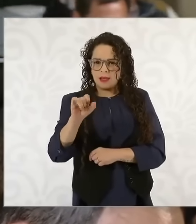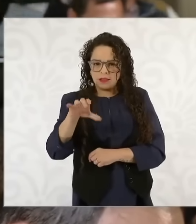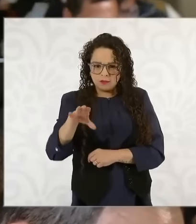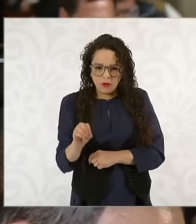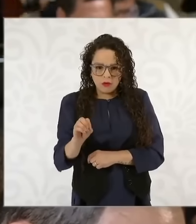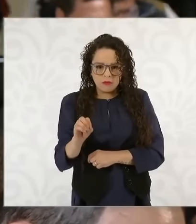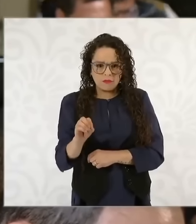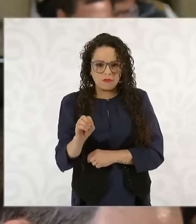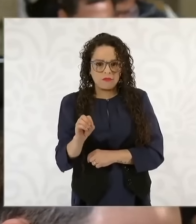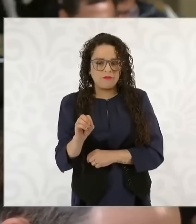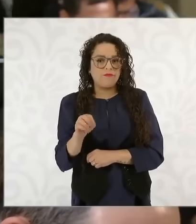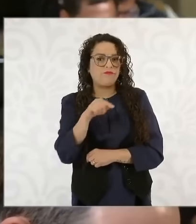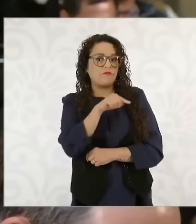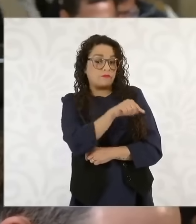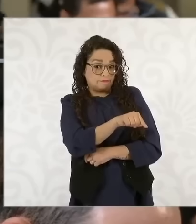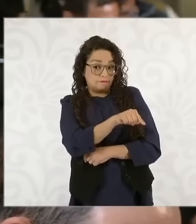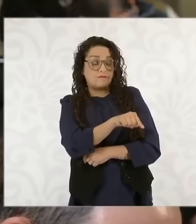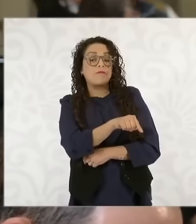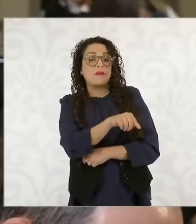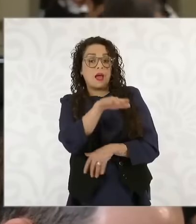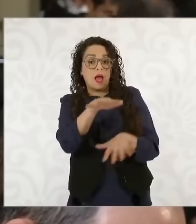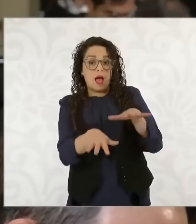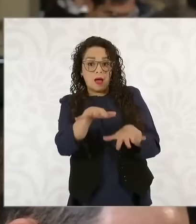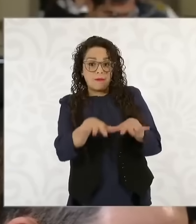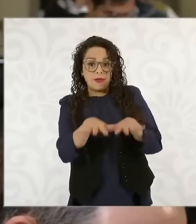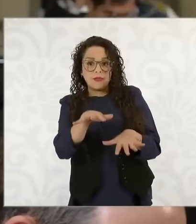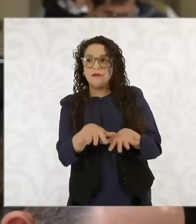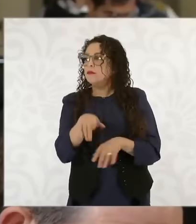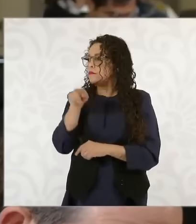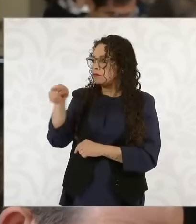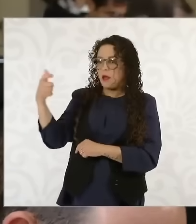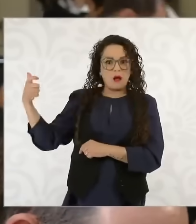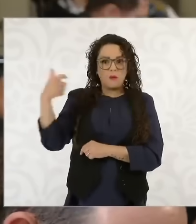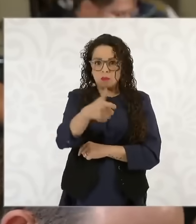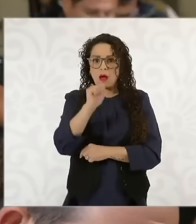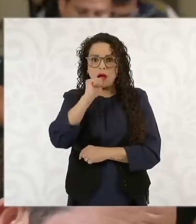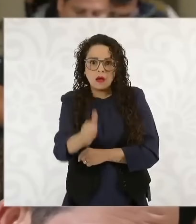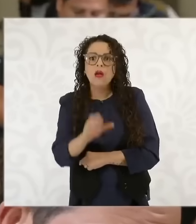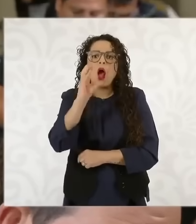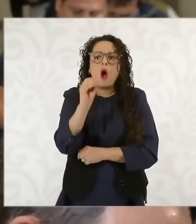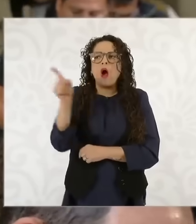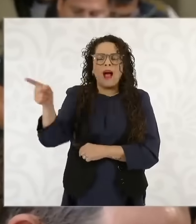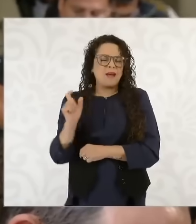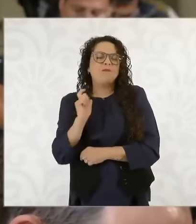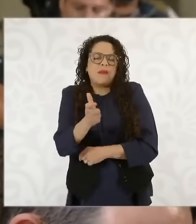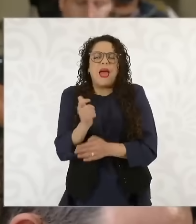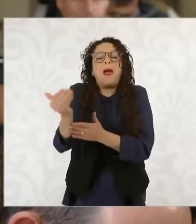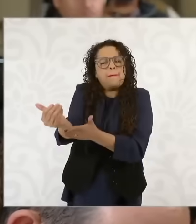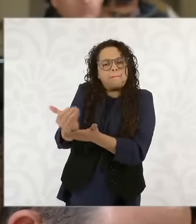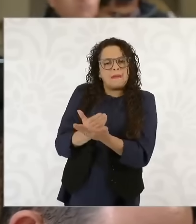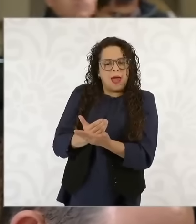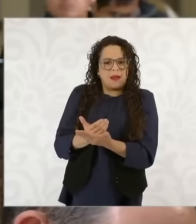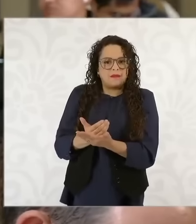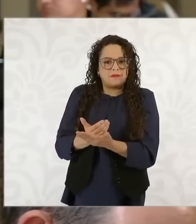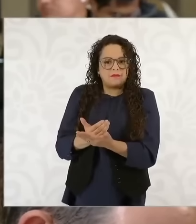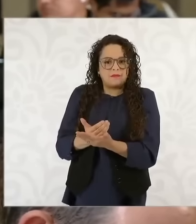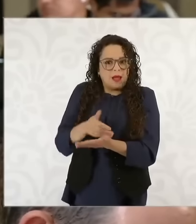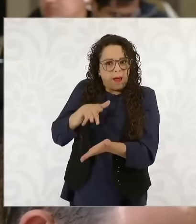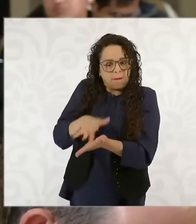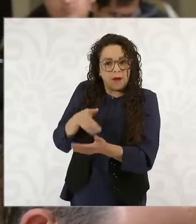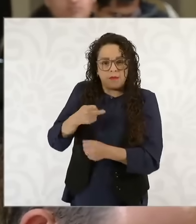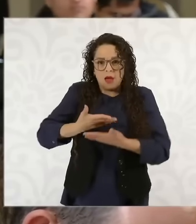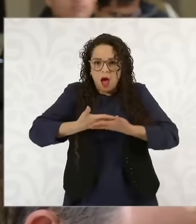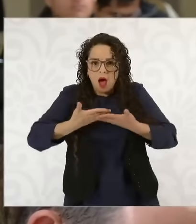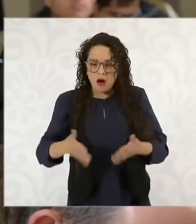les cobraban la transmisión o les cobraban menos. Ahora eh ya este con este nuevo gobierno ya se les